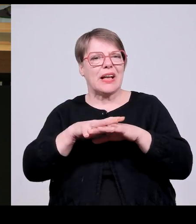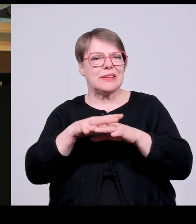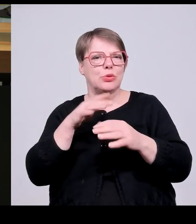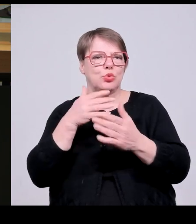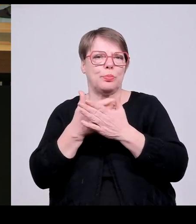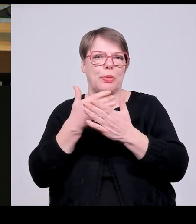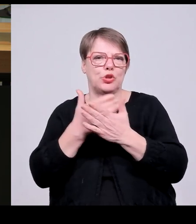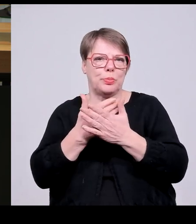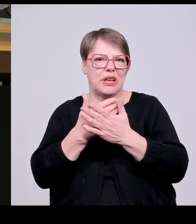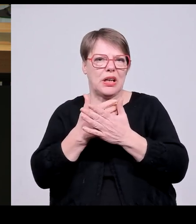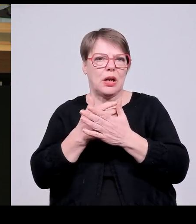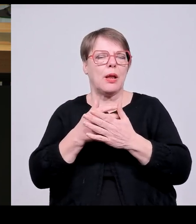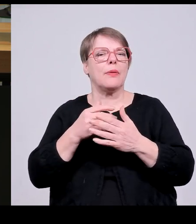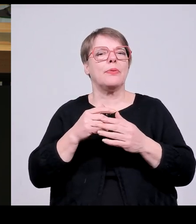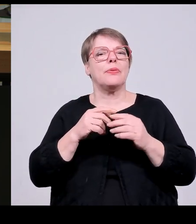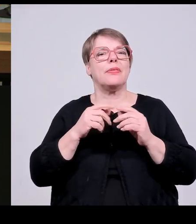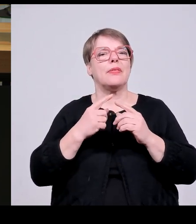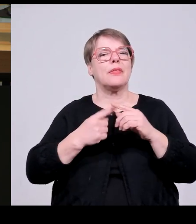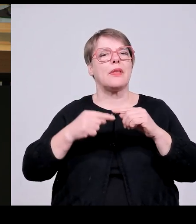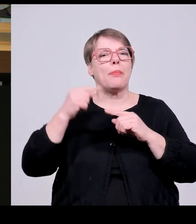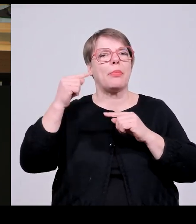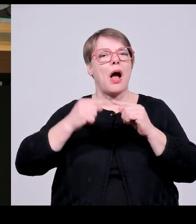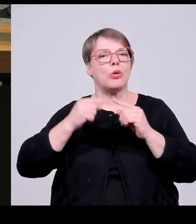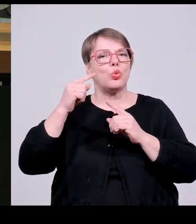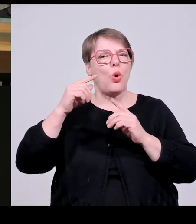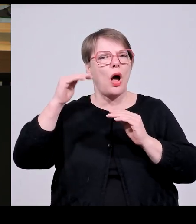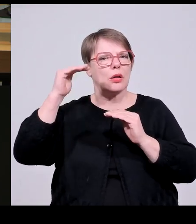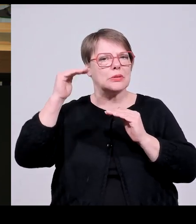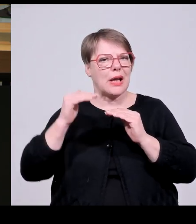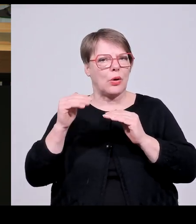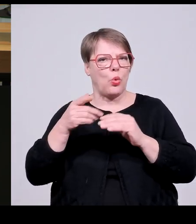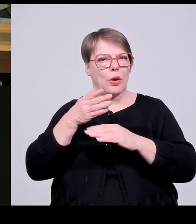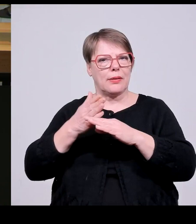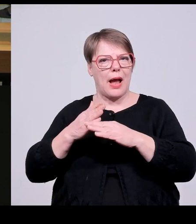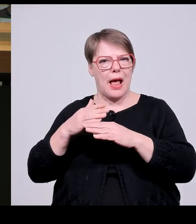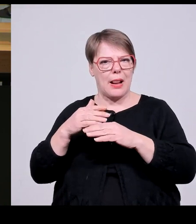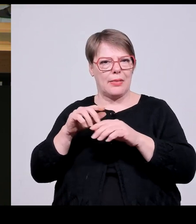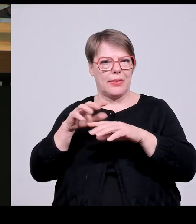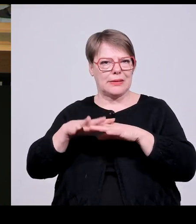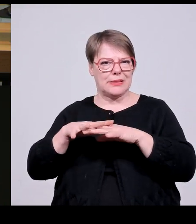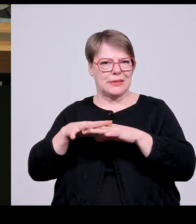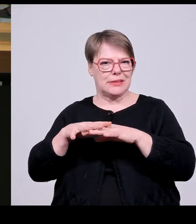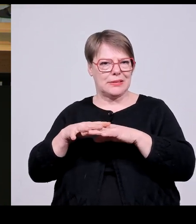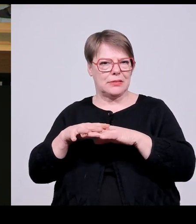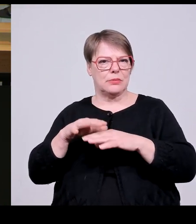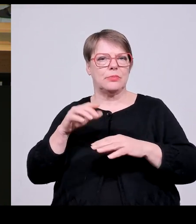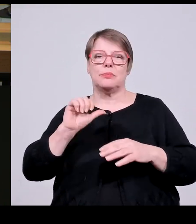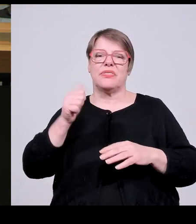Aber auch die tiefen Geothermie kann hier einen wertvollen Beitrag leisten. Um diese